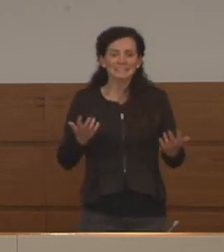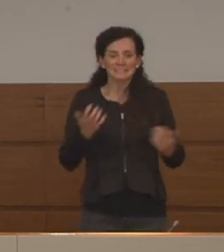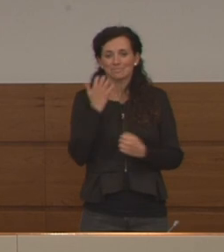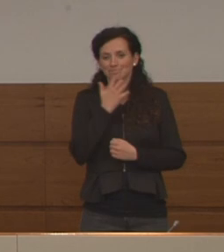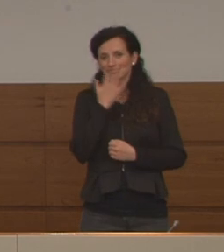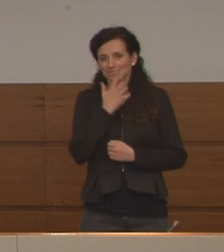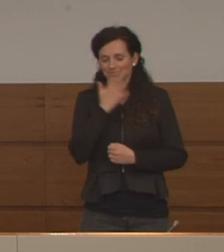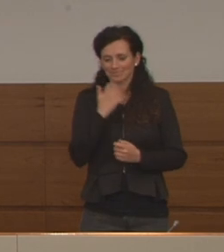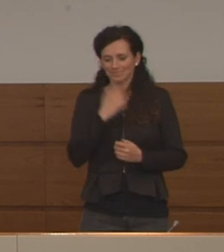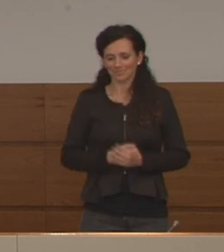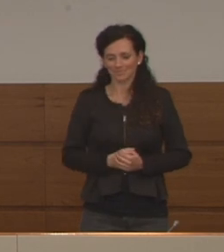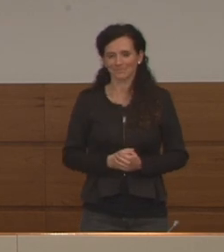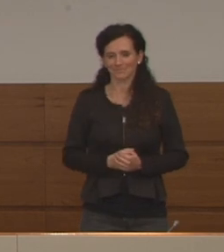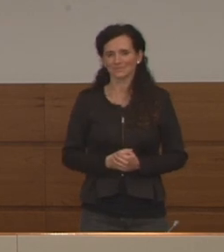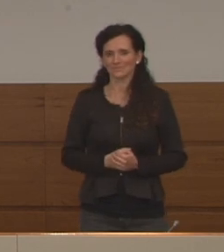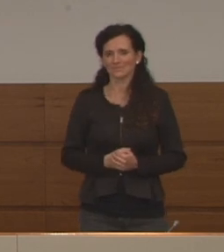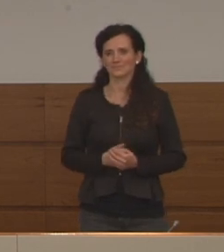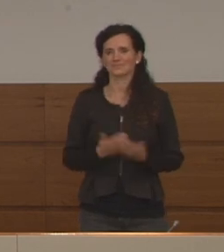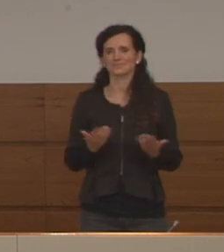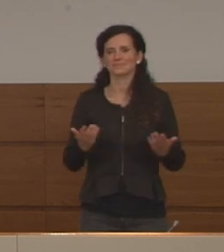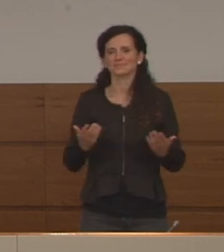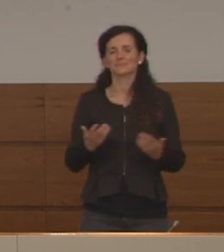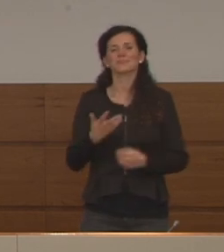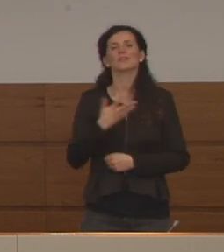Diciamo che ogni volta che c'è un esibizione di muscoli da parte di